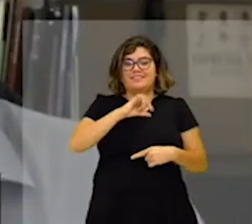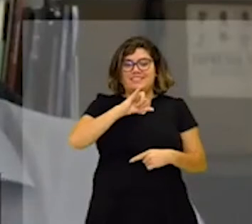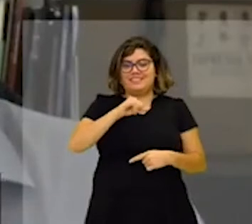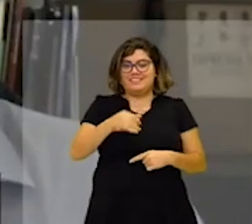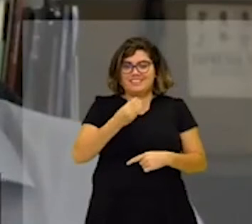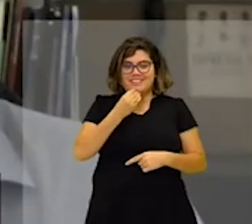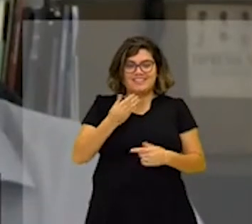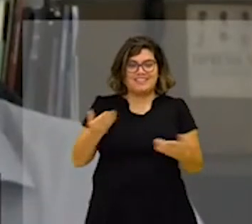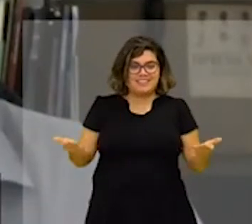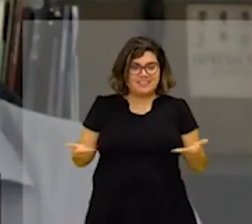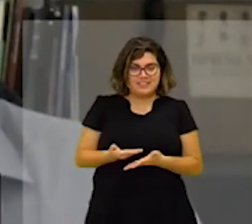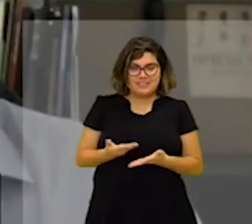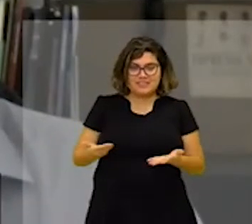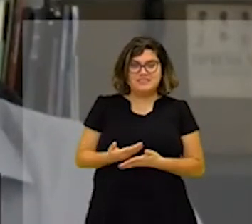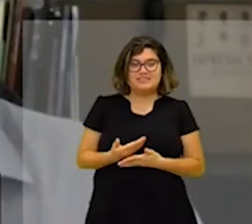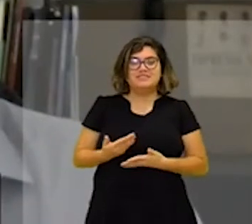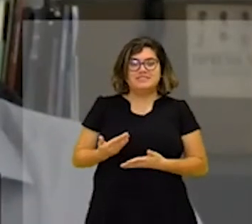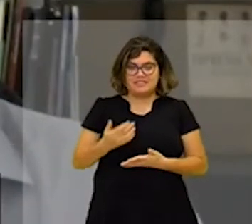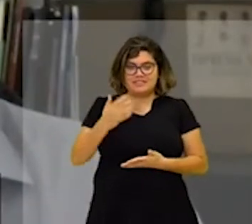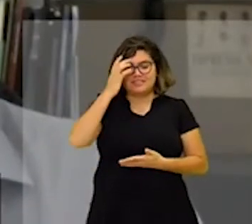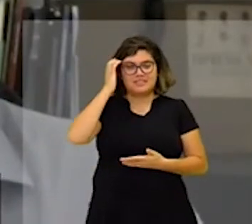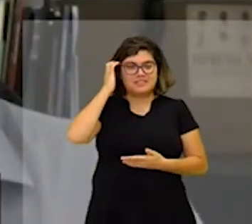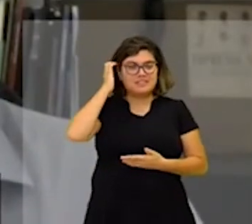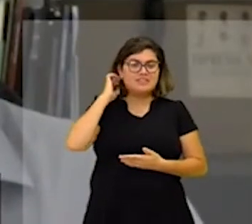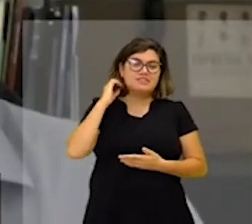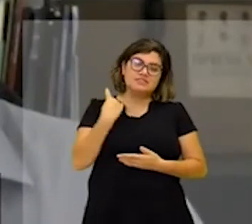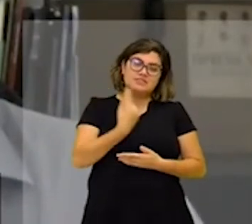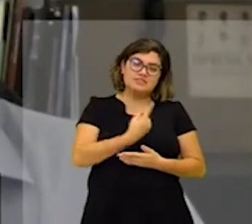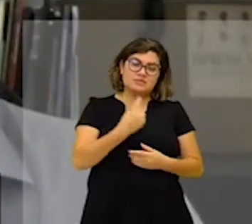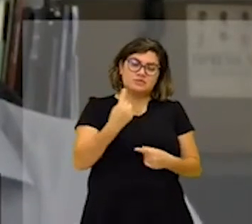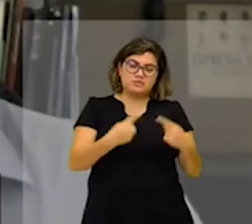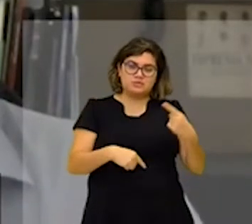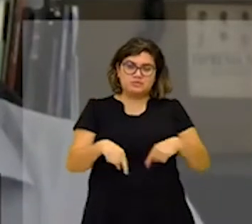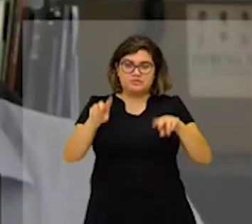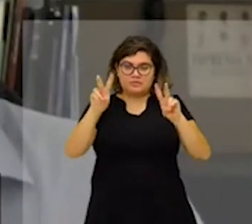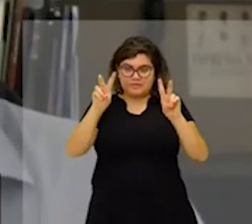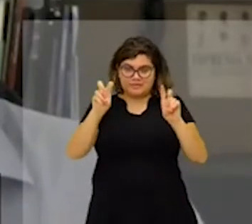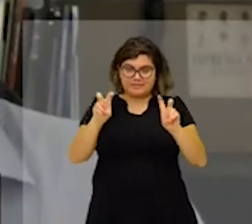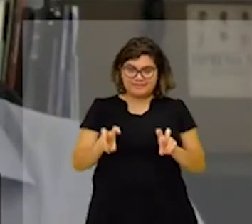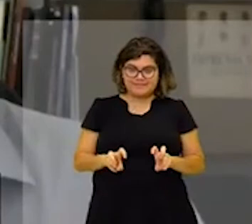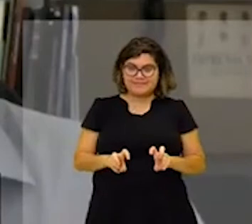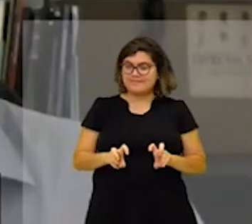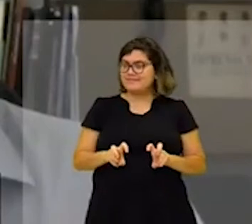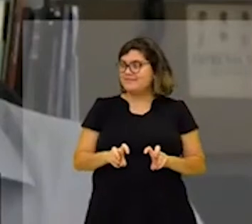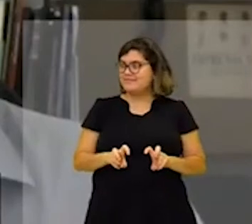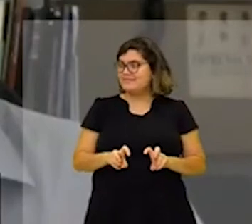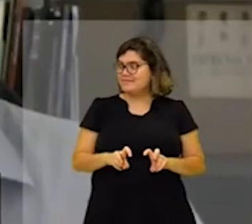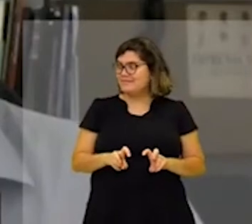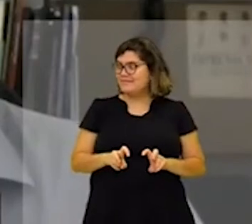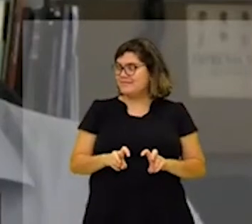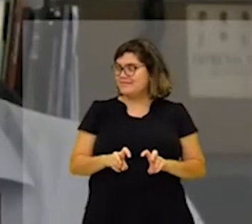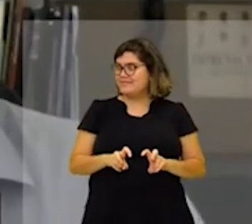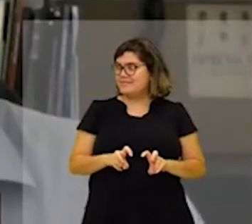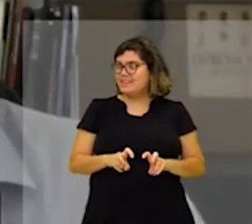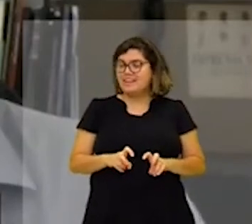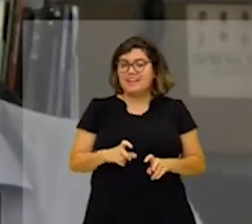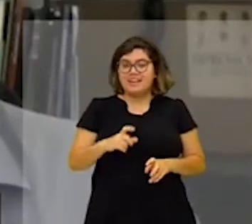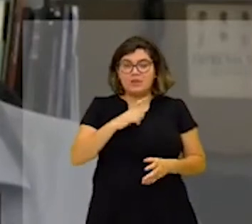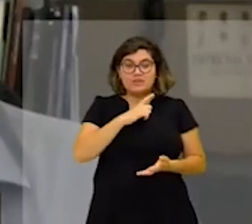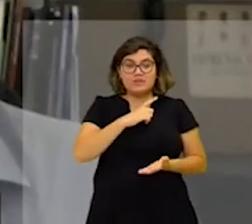leitores não foi a primeira vez que discutimos esse assunto né é ele aparece aparece e agora